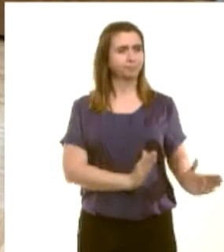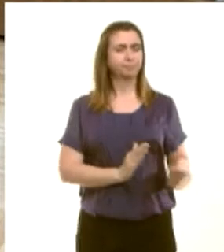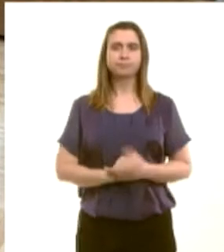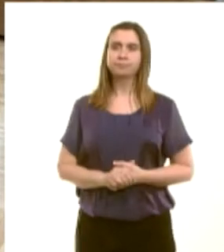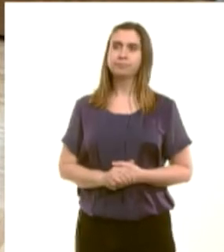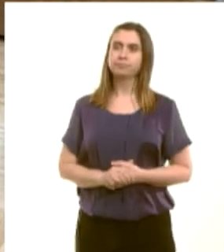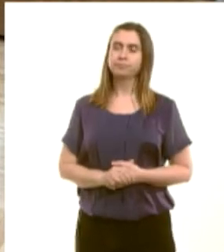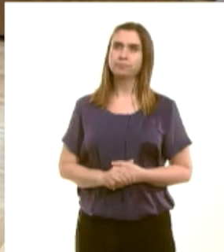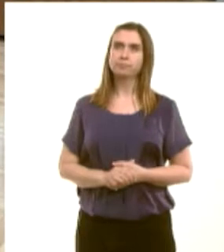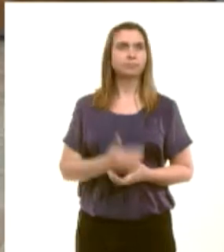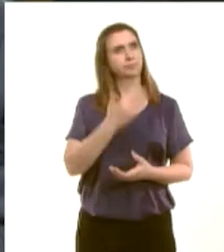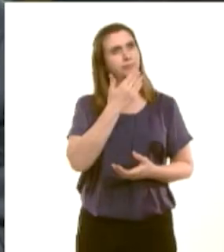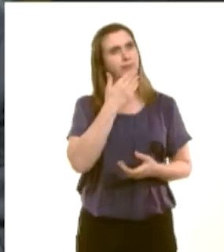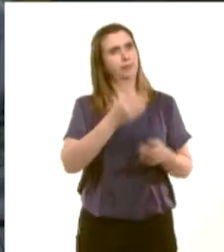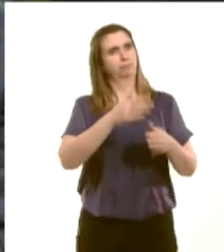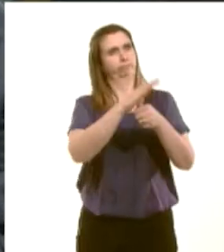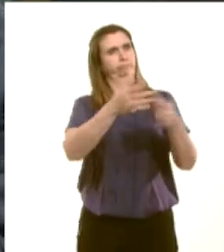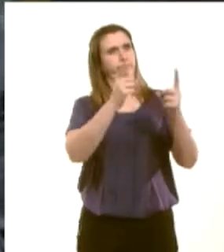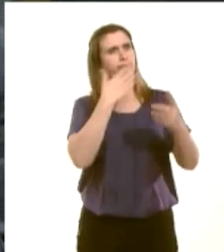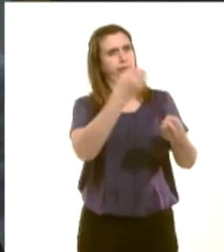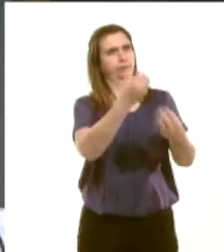ddatganiad am Astudiaeth Gofal Iechyd Canolbarth Cymru? OAQ(4)2191(FM)